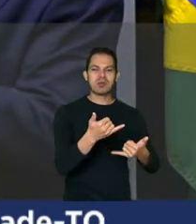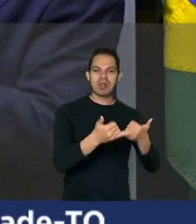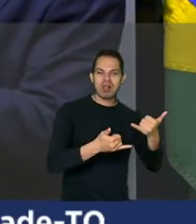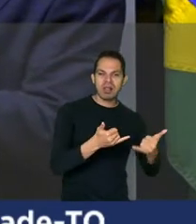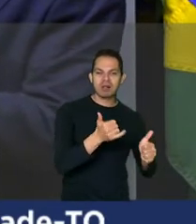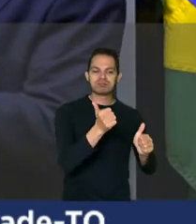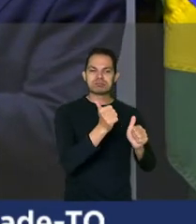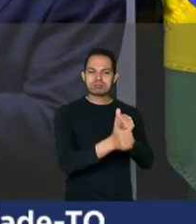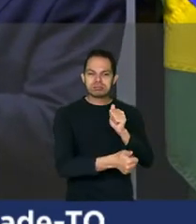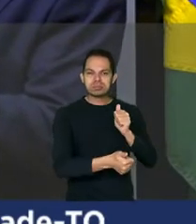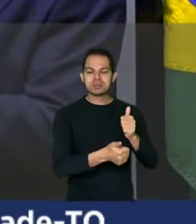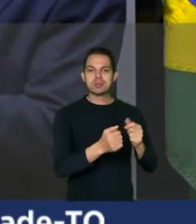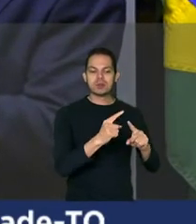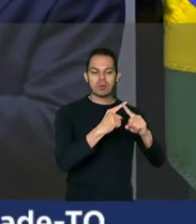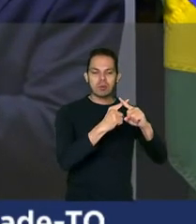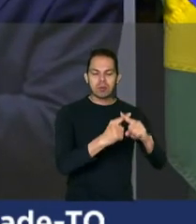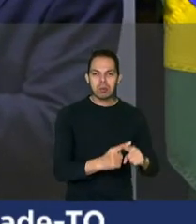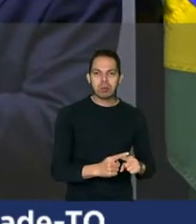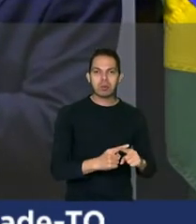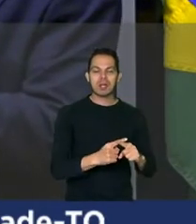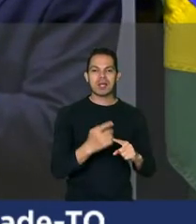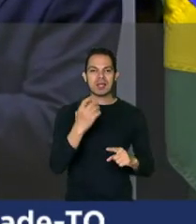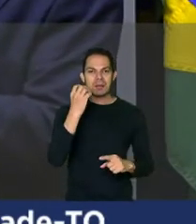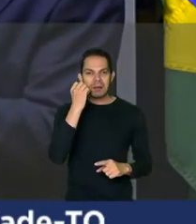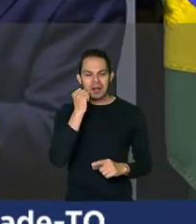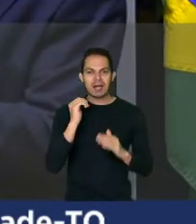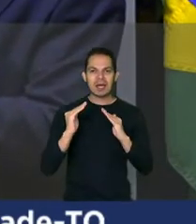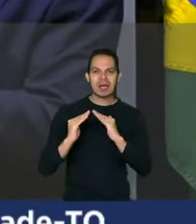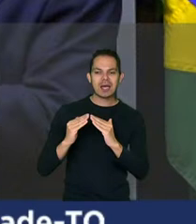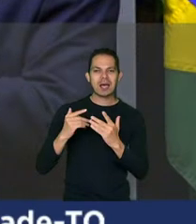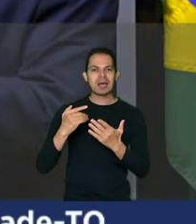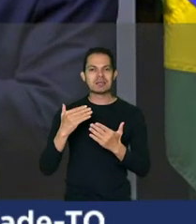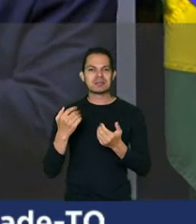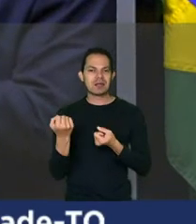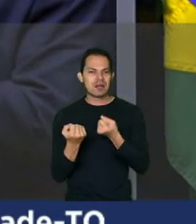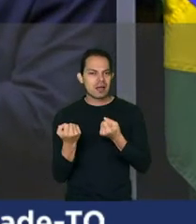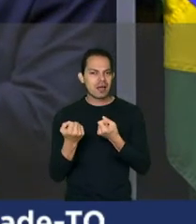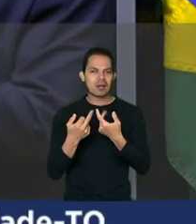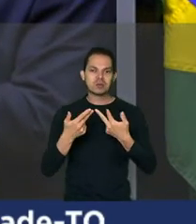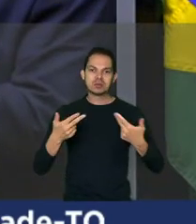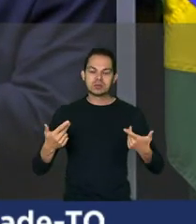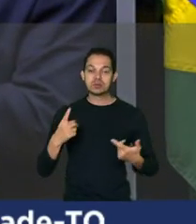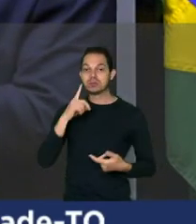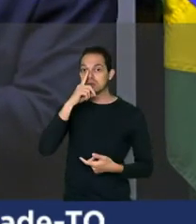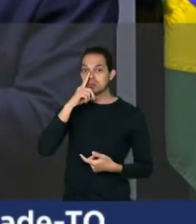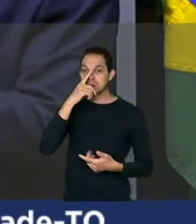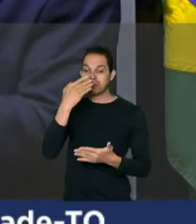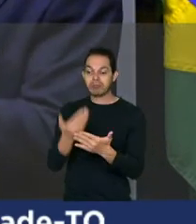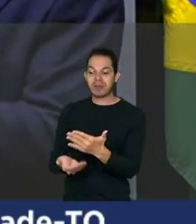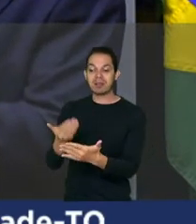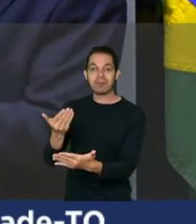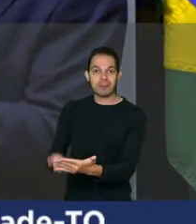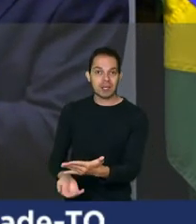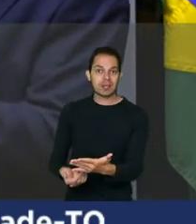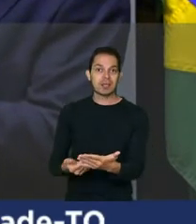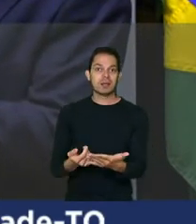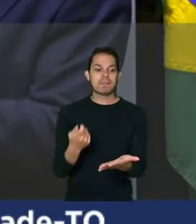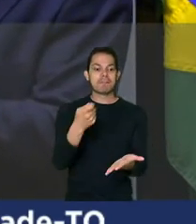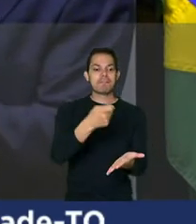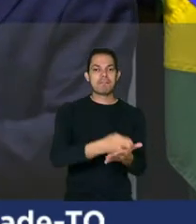SUAS FAMÍLIAS EM CASA, E COMPROMETEM AS SUAS RENDAS MENSAIS, E PATRIMÔNIOS DE FORMA DIRETA OU INDIRETA. E